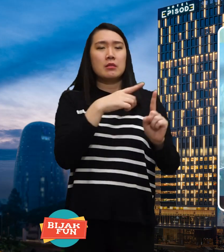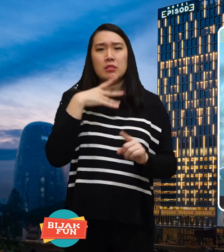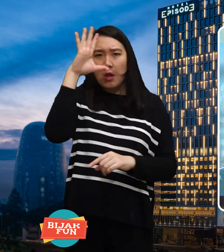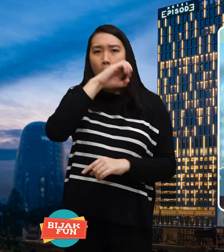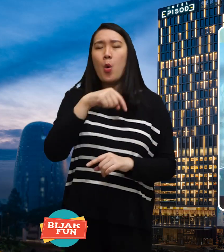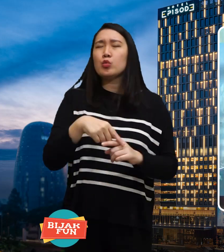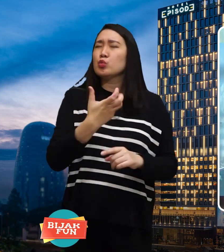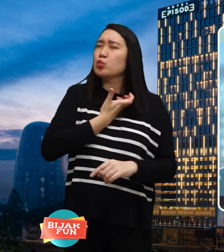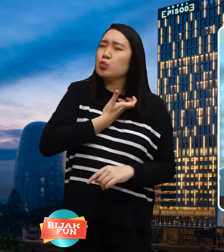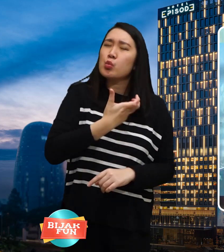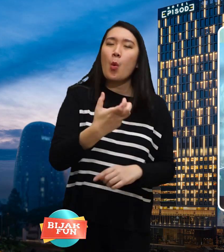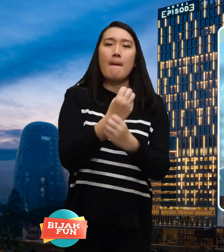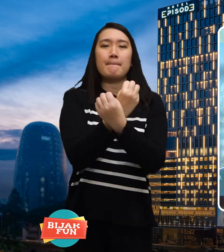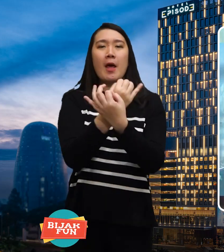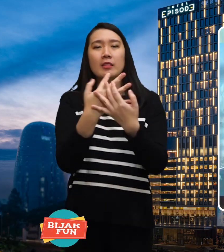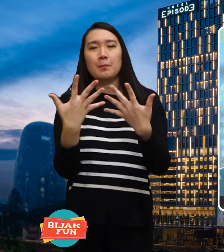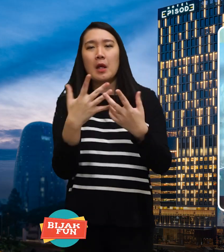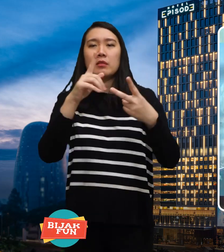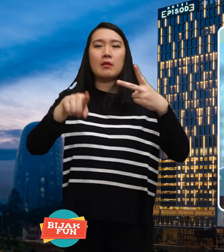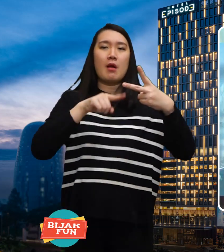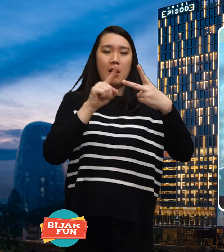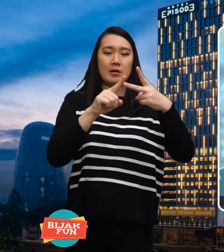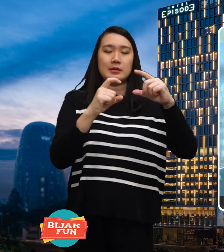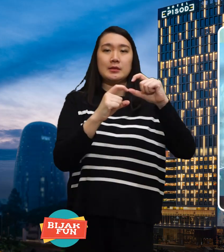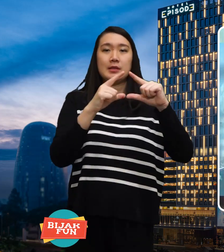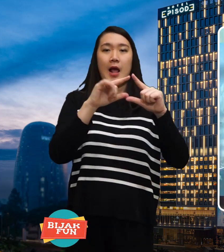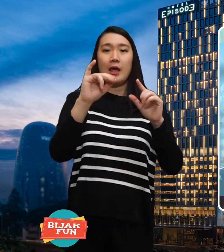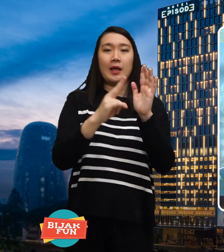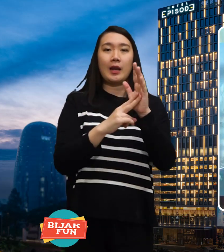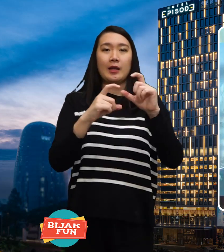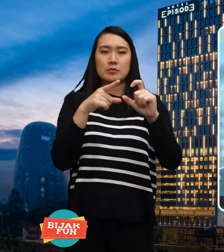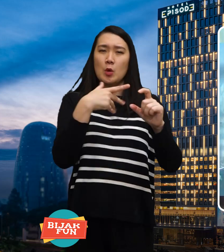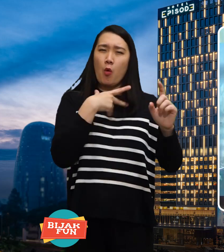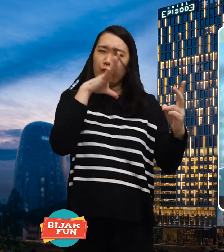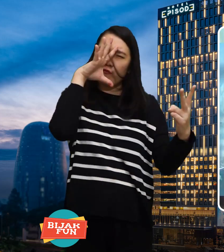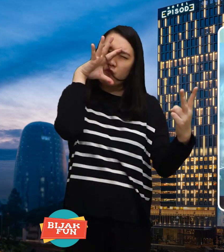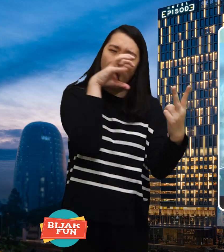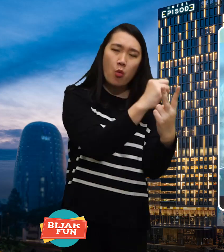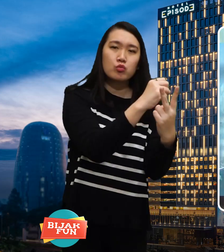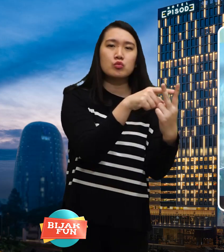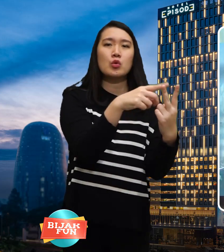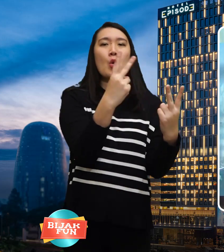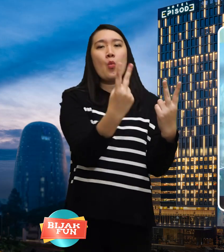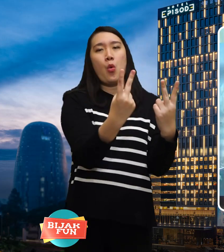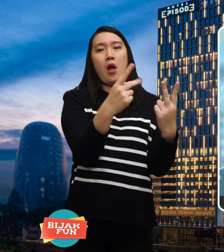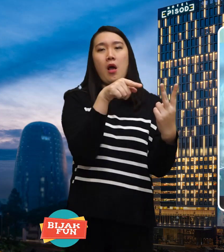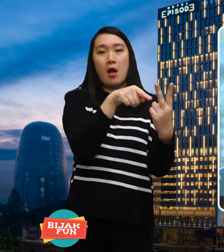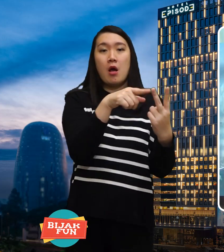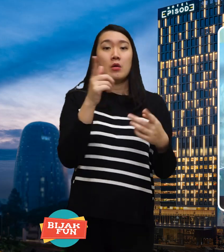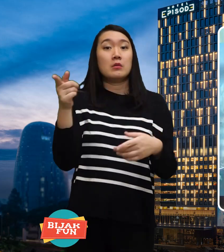Jake suka matematika dan sains, maka berfokus 2 hal itu